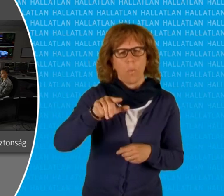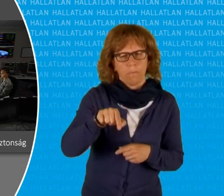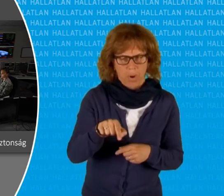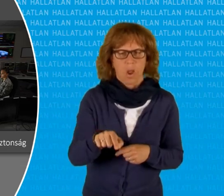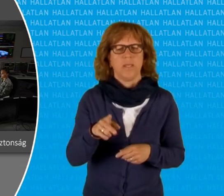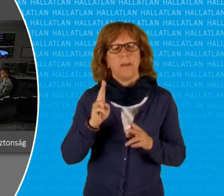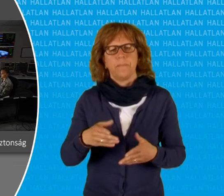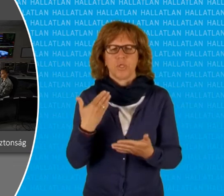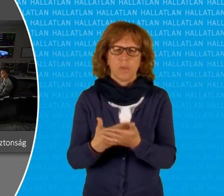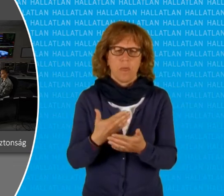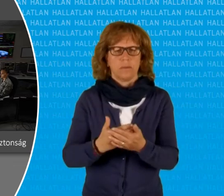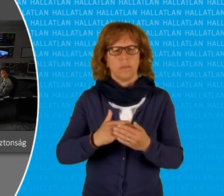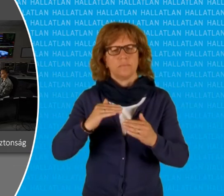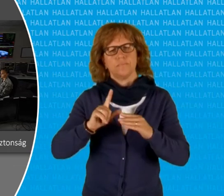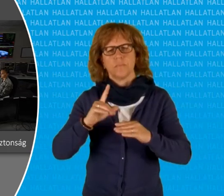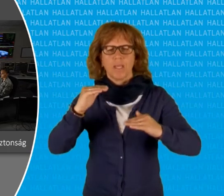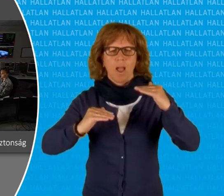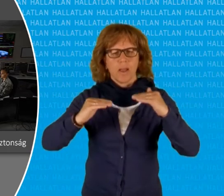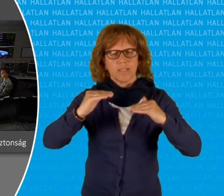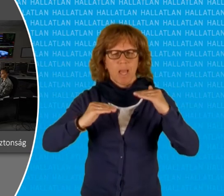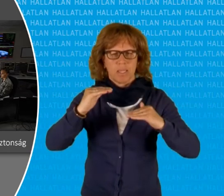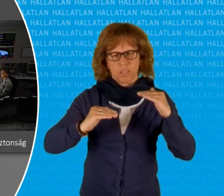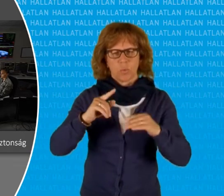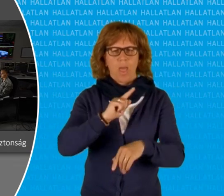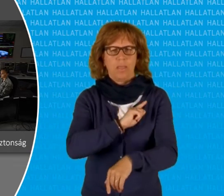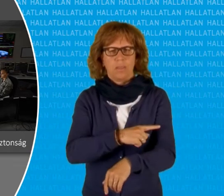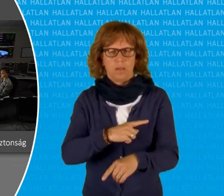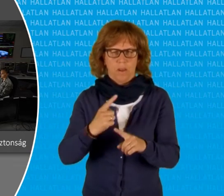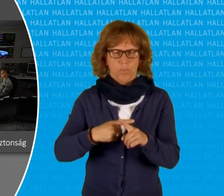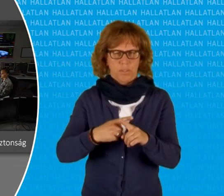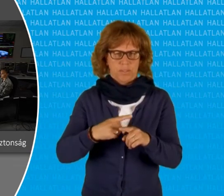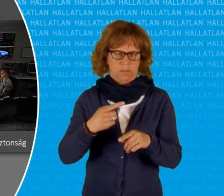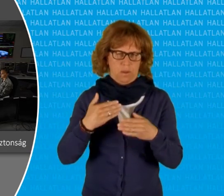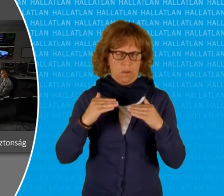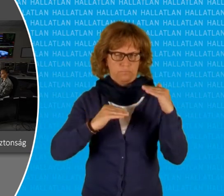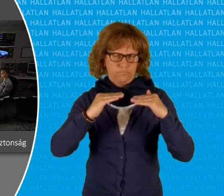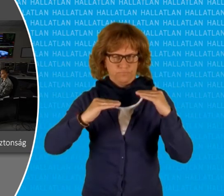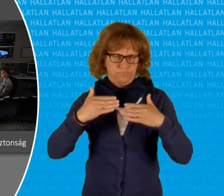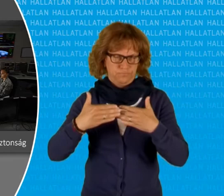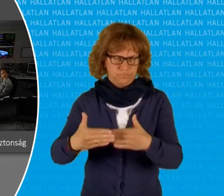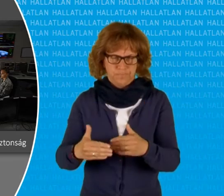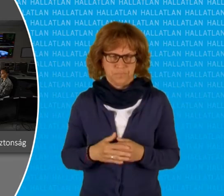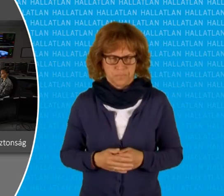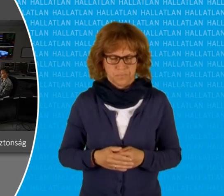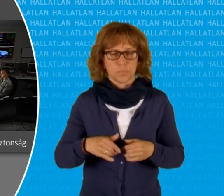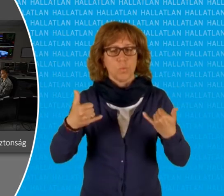hogy Európa képes legyen kiegyensúlyozott energiapolitikát folytatni.